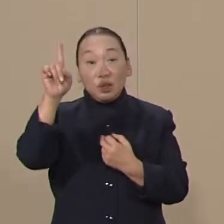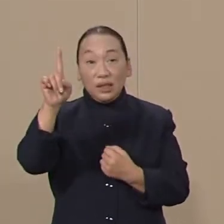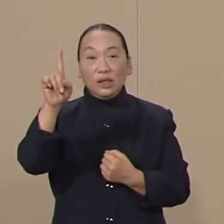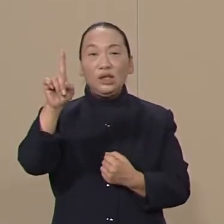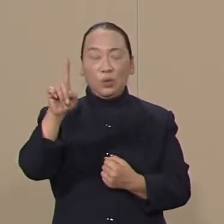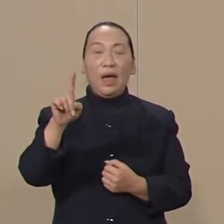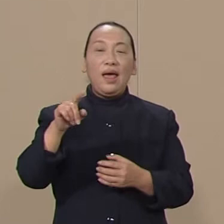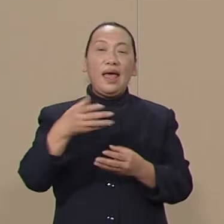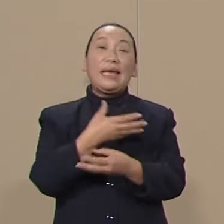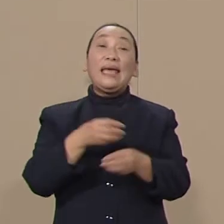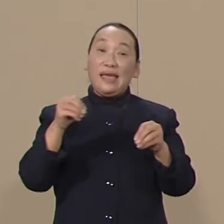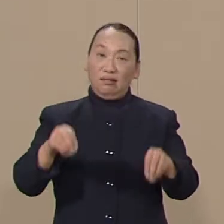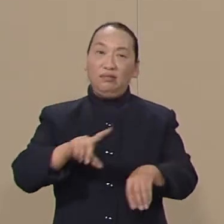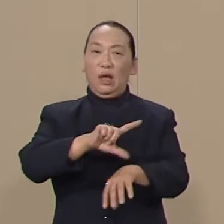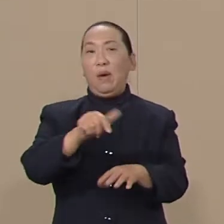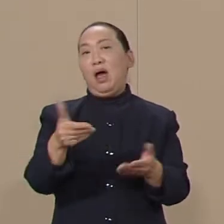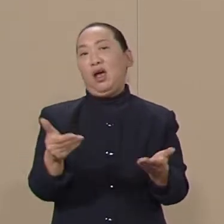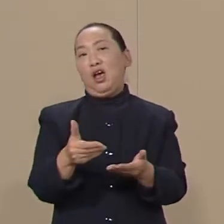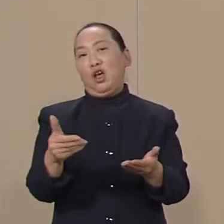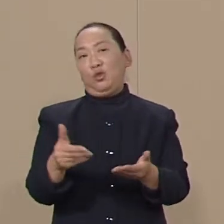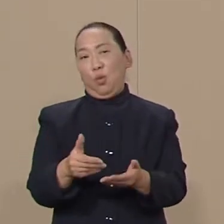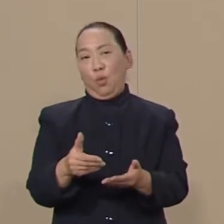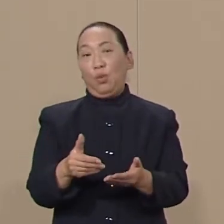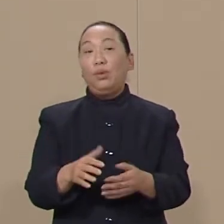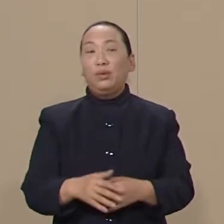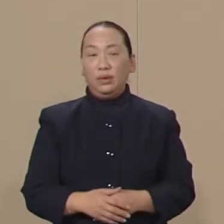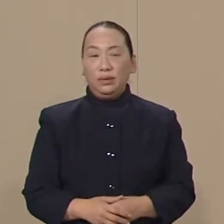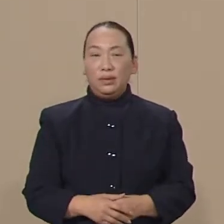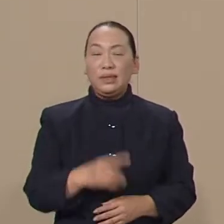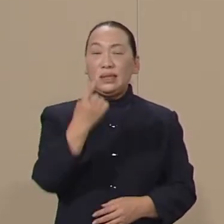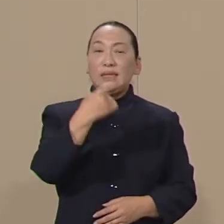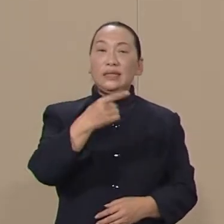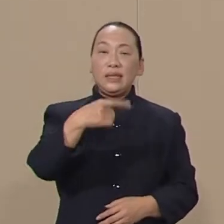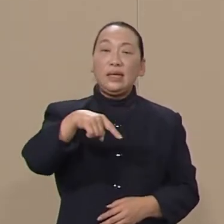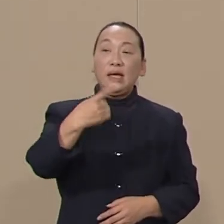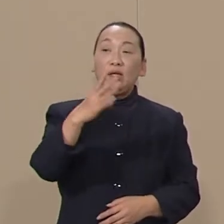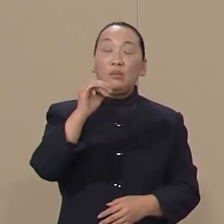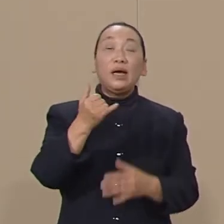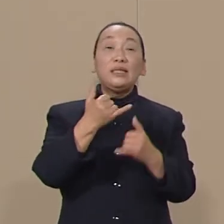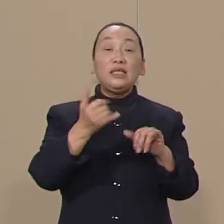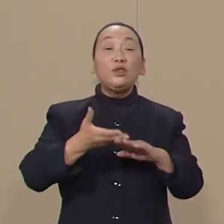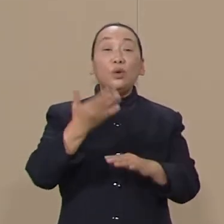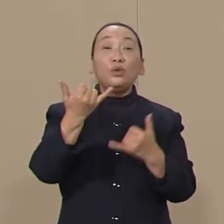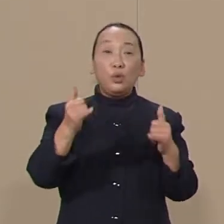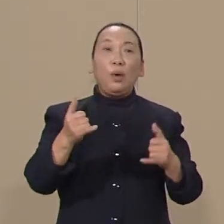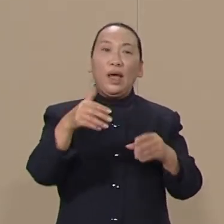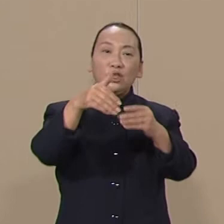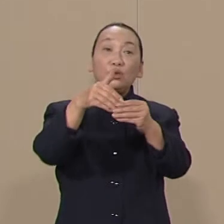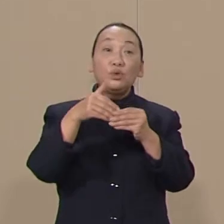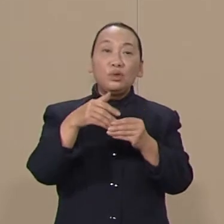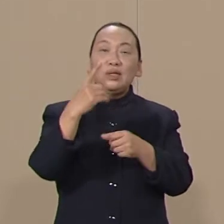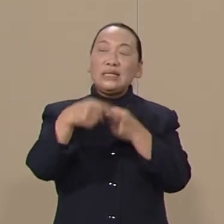年収が200万円以下の方が 1100万人以上になりました 雇用が壊れていっている